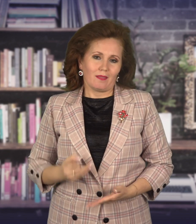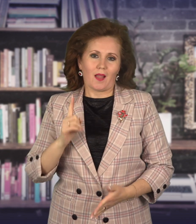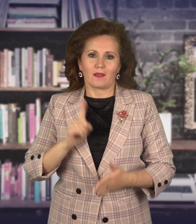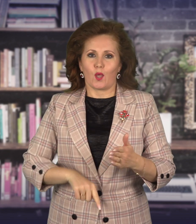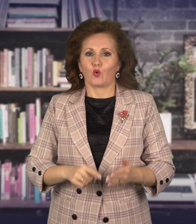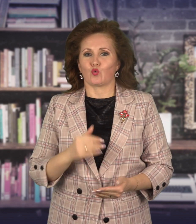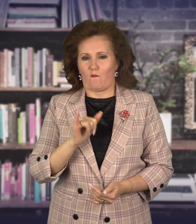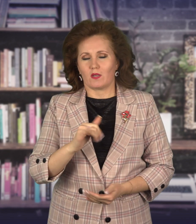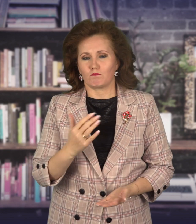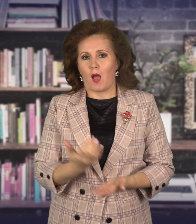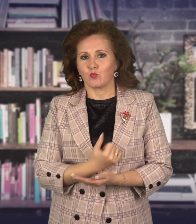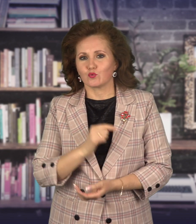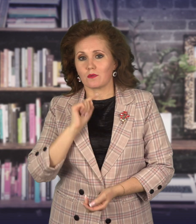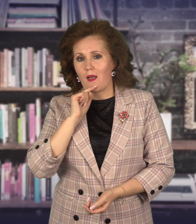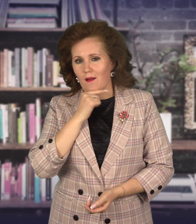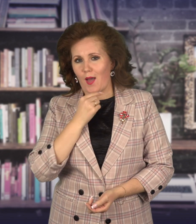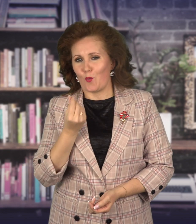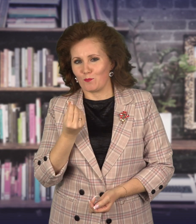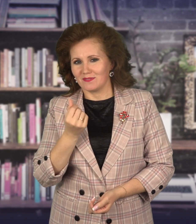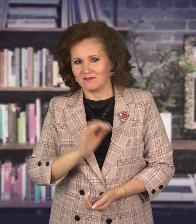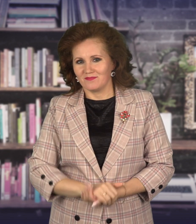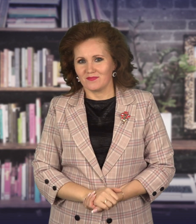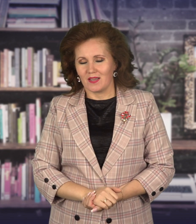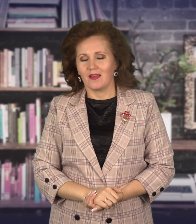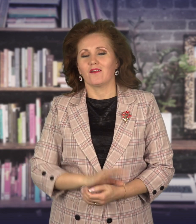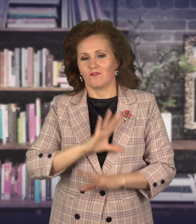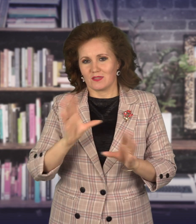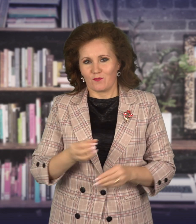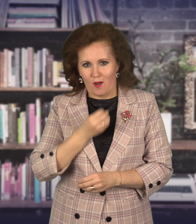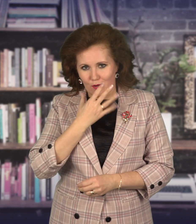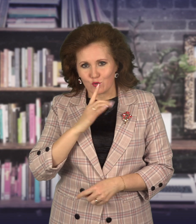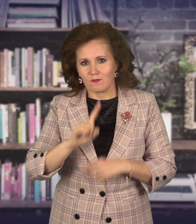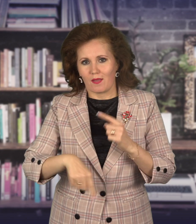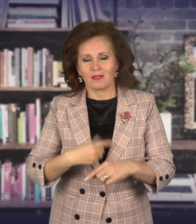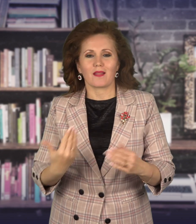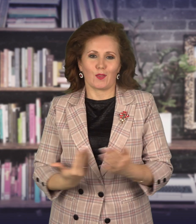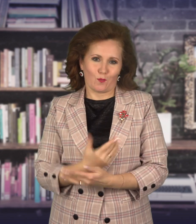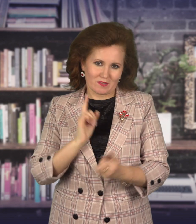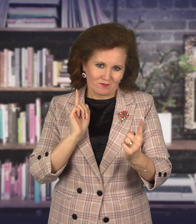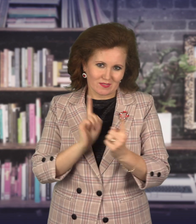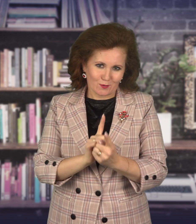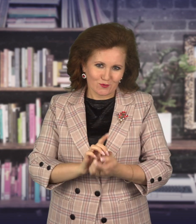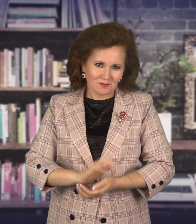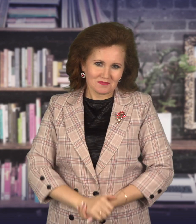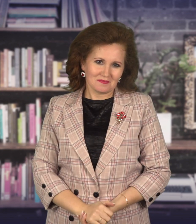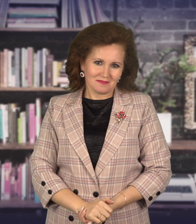надеюсь у вас получится экономить! Всего хорошего! До новых встреч!